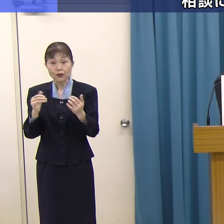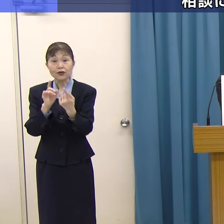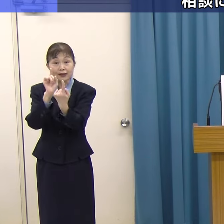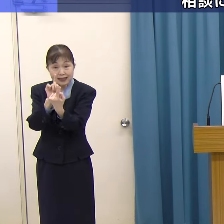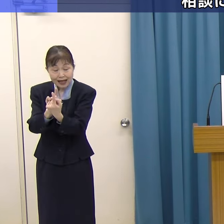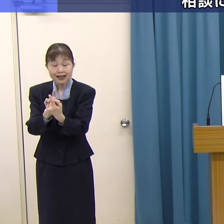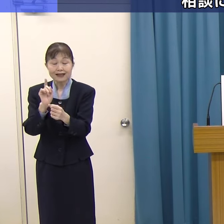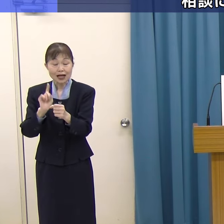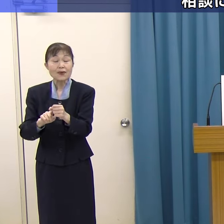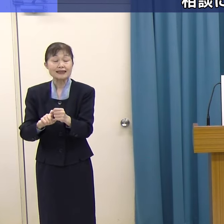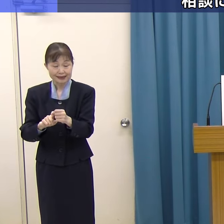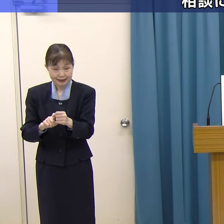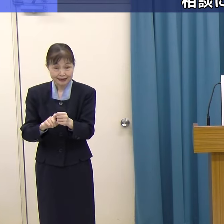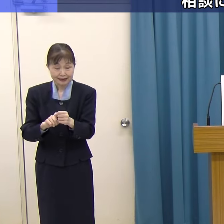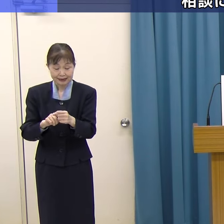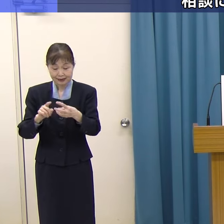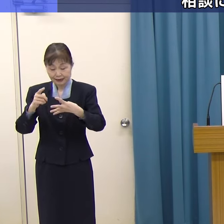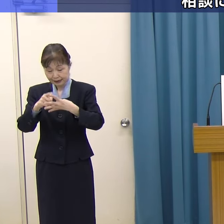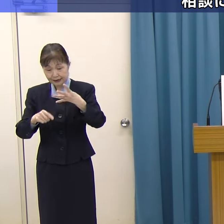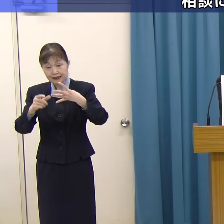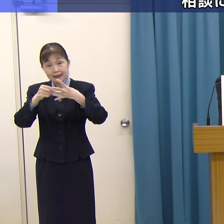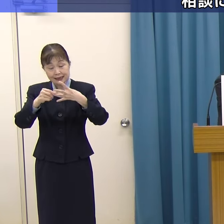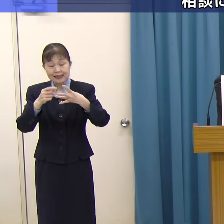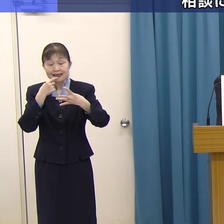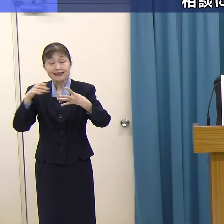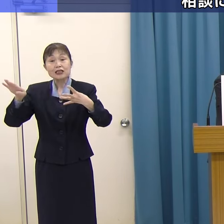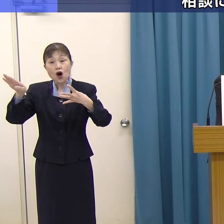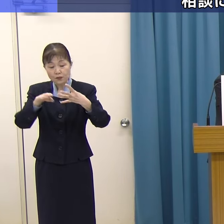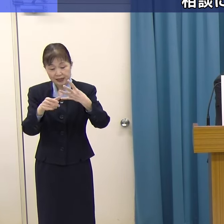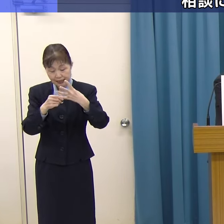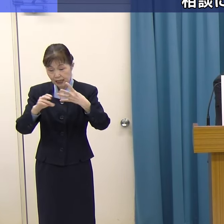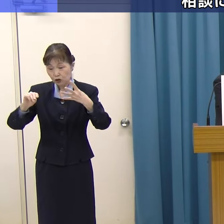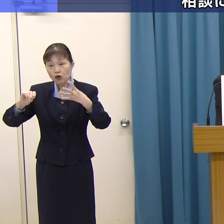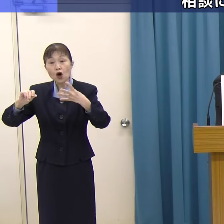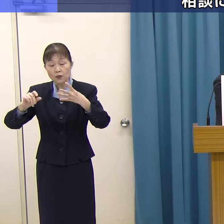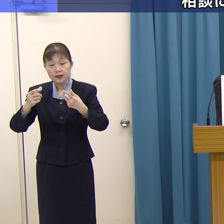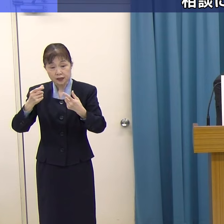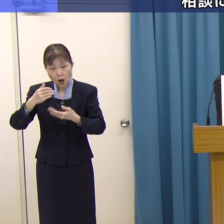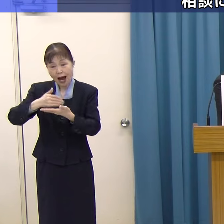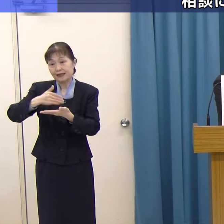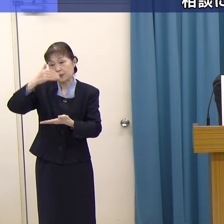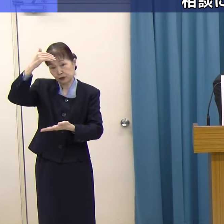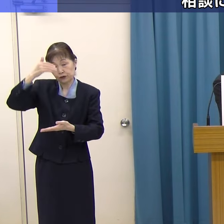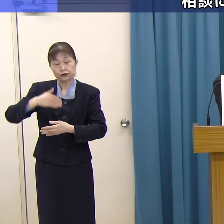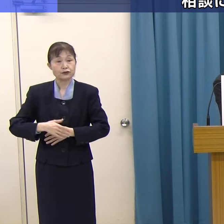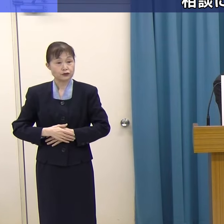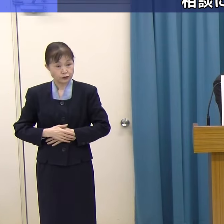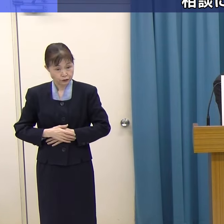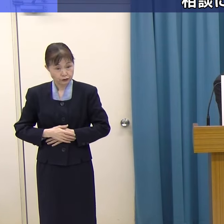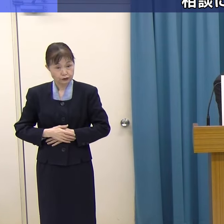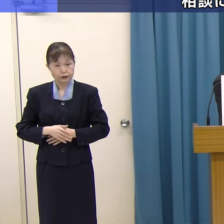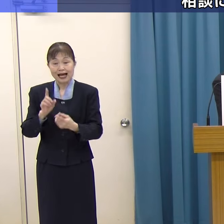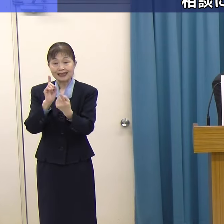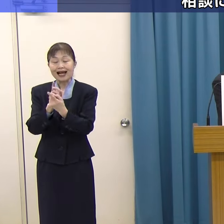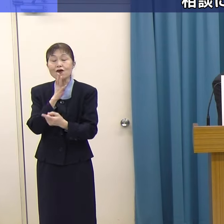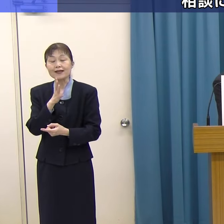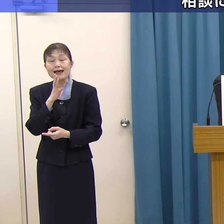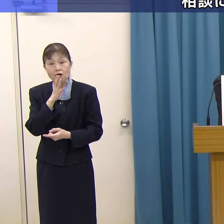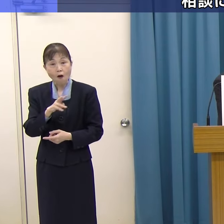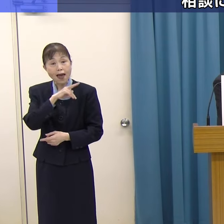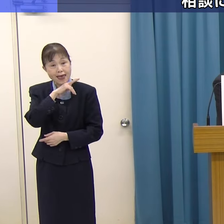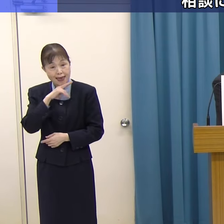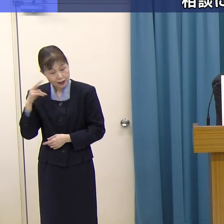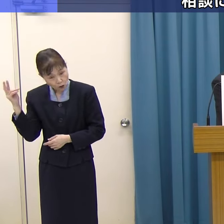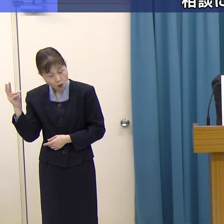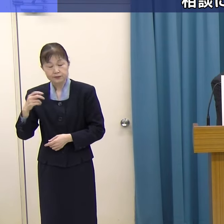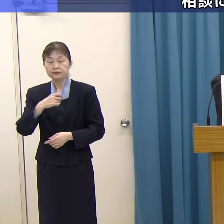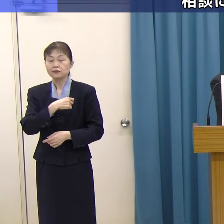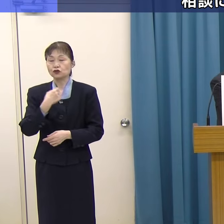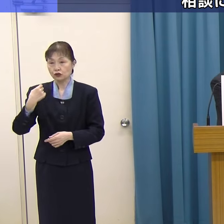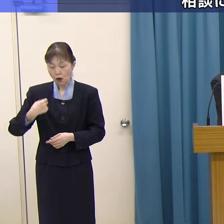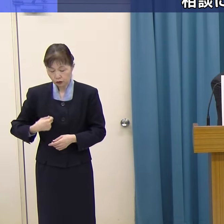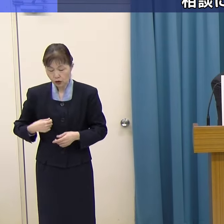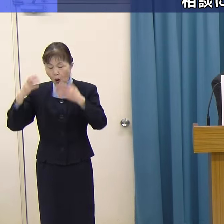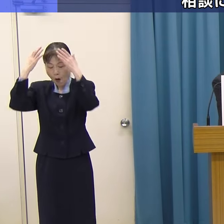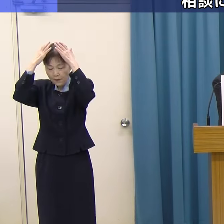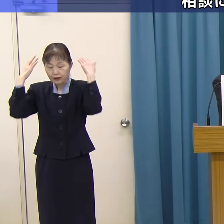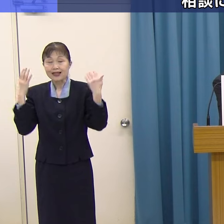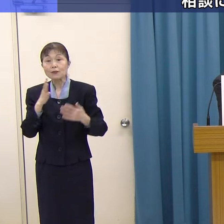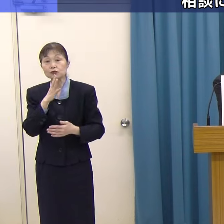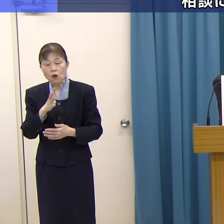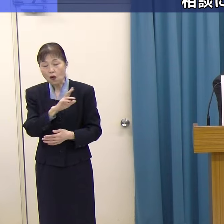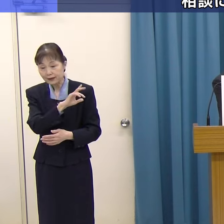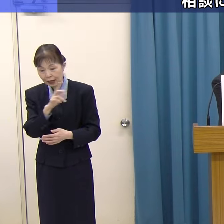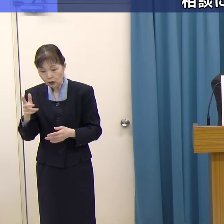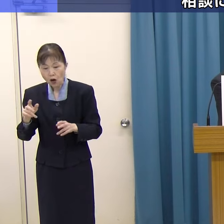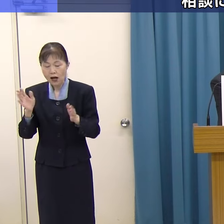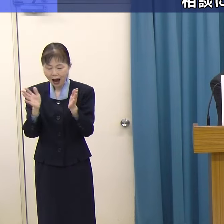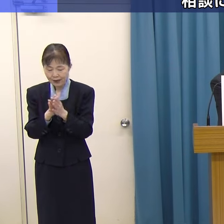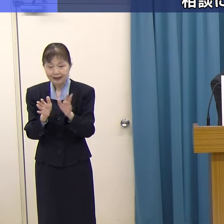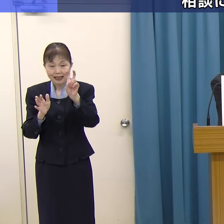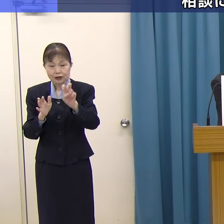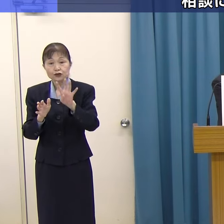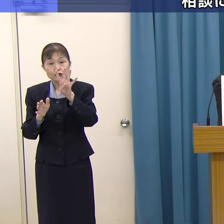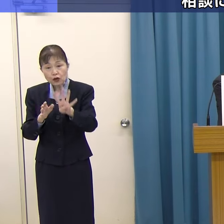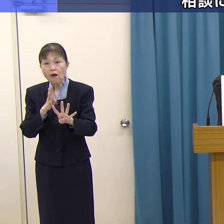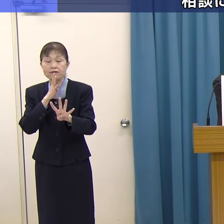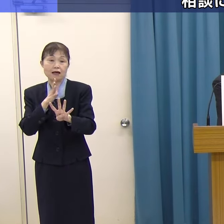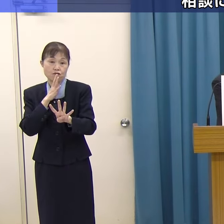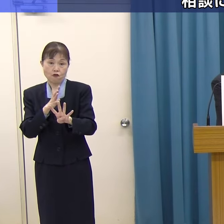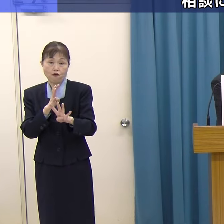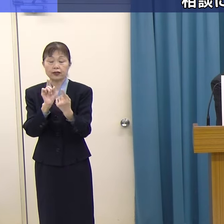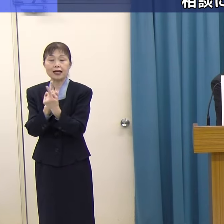第３日曜日と第４土曜日にもオープンするようにしています。対応言語は、英語はもちろん、中国語、ベトナム語など２４言語に対応します。